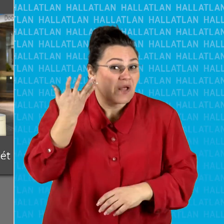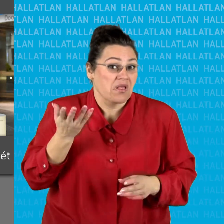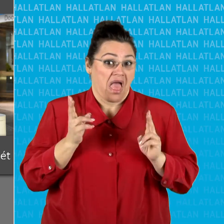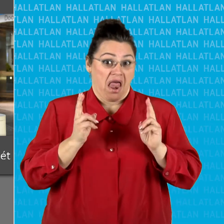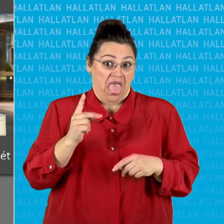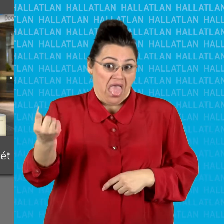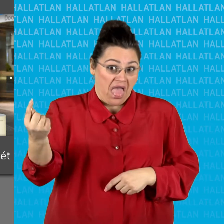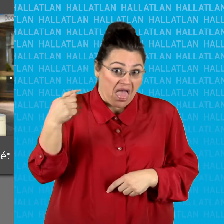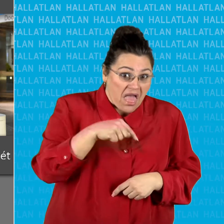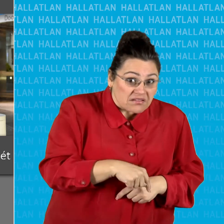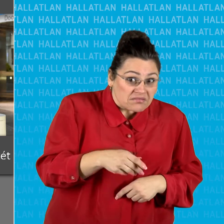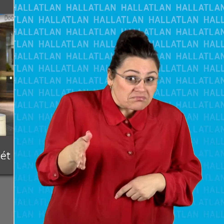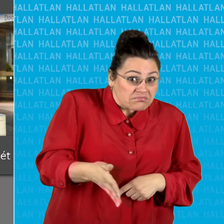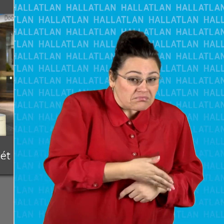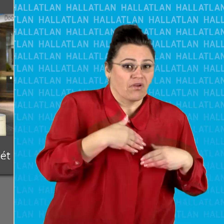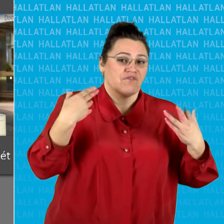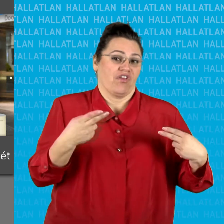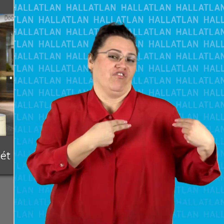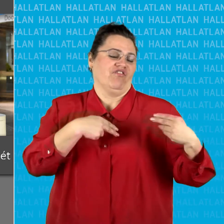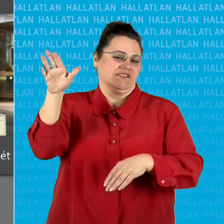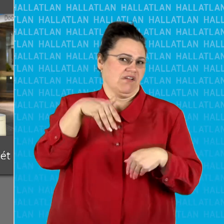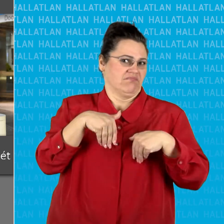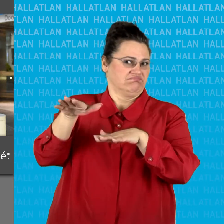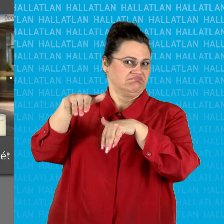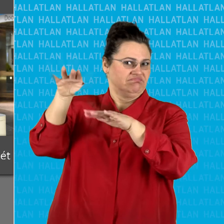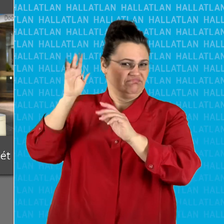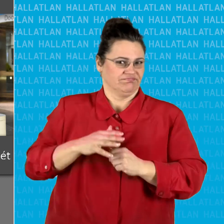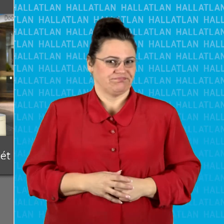hogy beléphetnek az Egyesült Államokba vagy visszaútra kényszerülnek a tranzitzónában rekedtek.